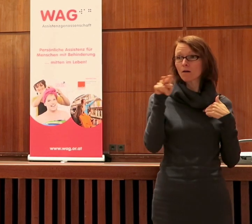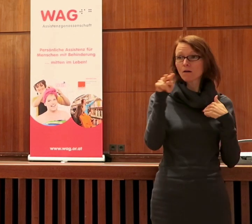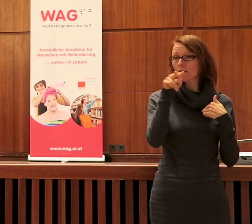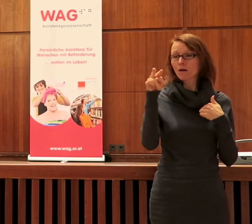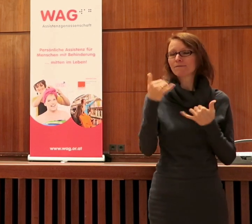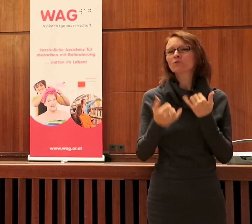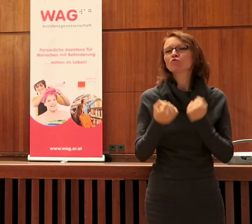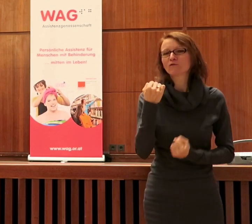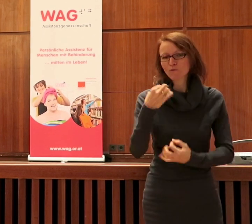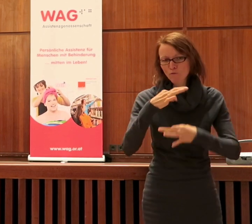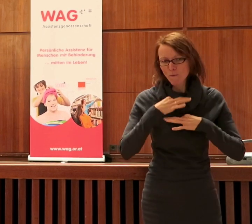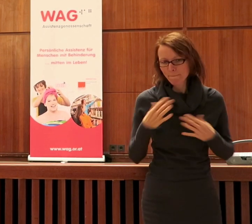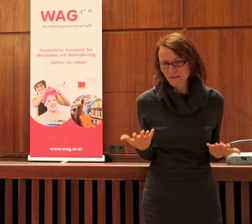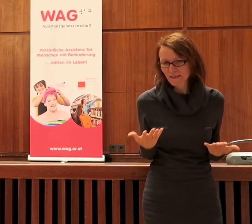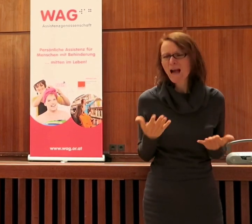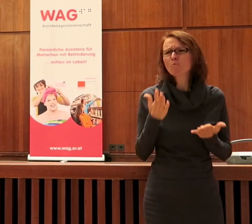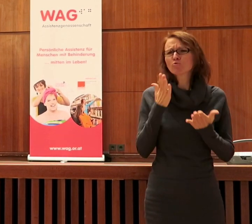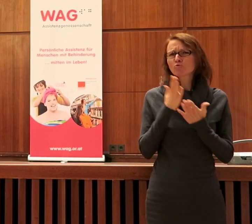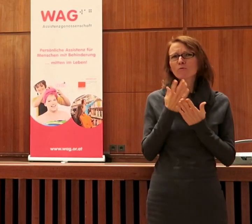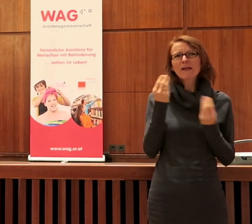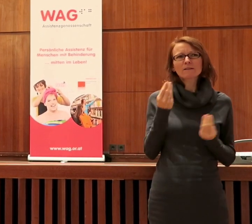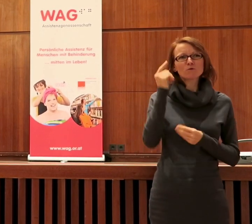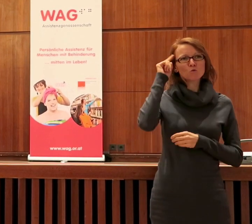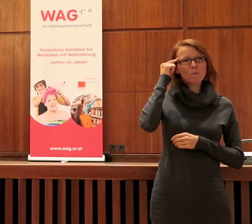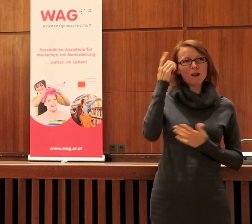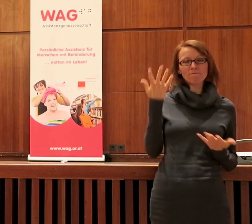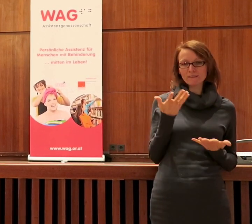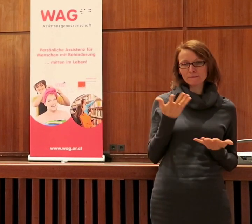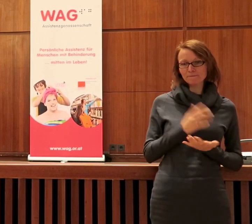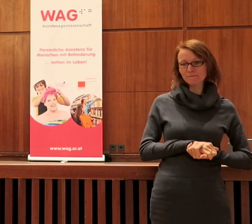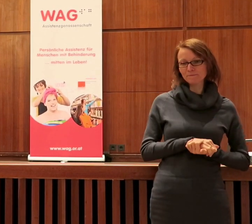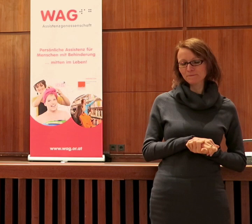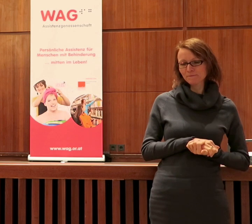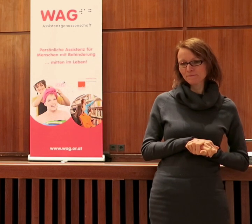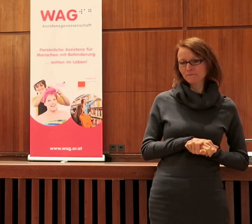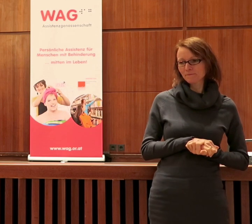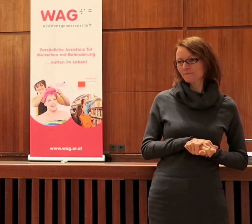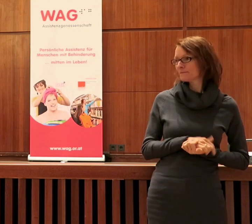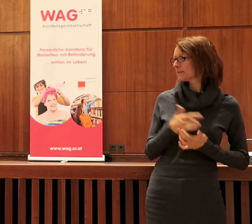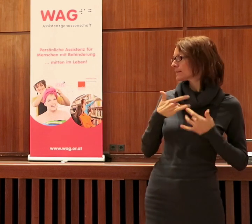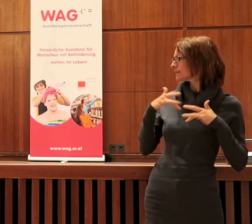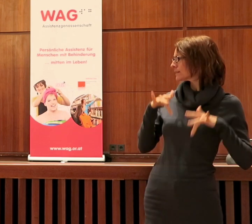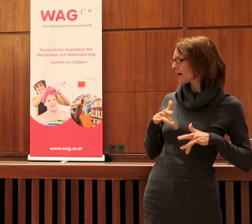aber ich hab mir da was überlegt. Und zwar, zu diesem Zweck, hab ich dabei... Ich muss es nur jetzt finden...